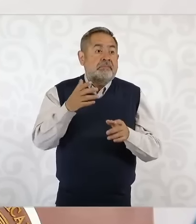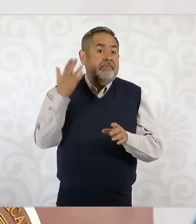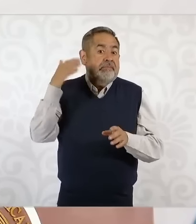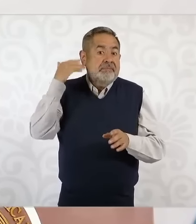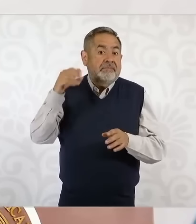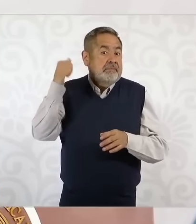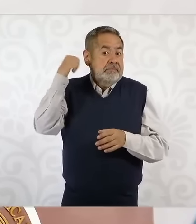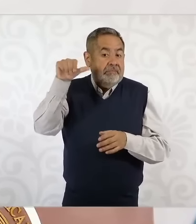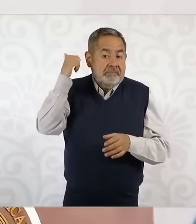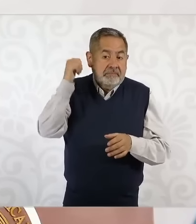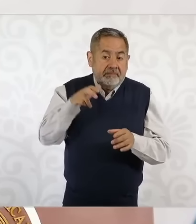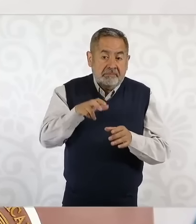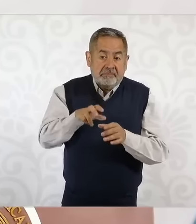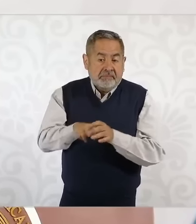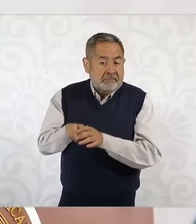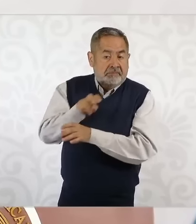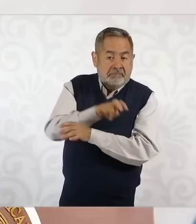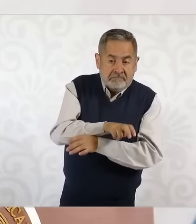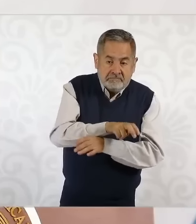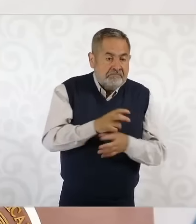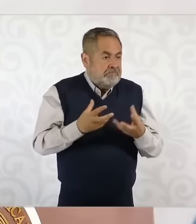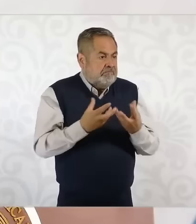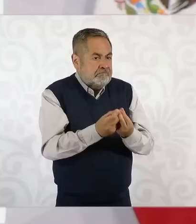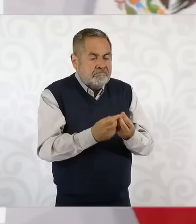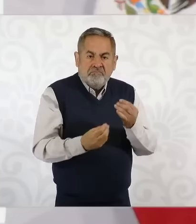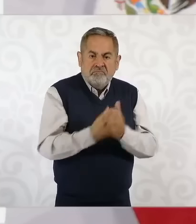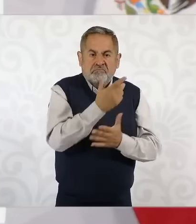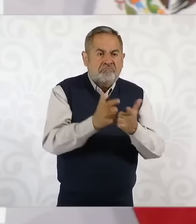lo que le permitió mantener alianzas con grupos delictivos en Guerrero.